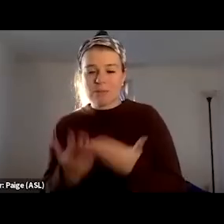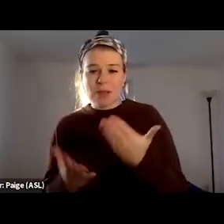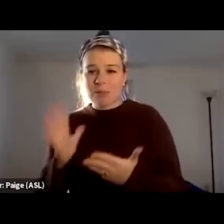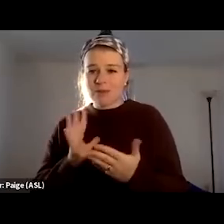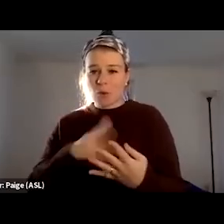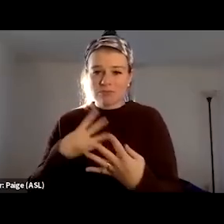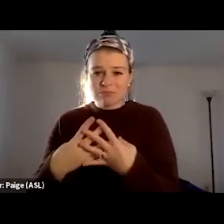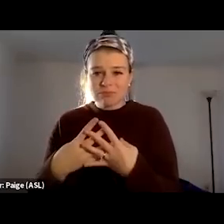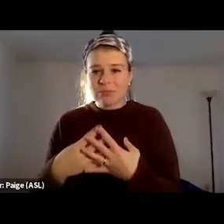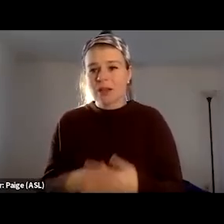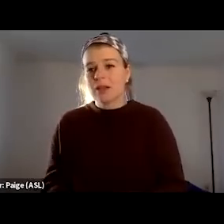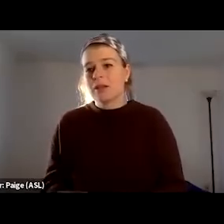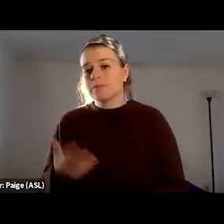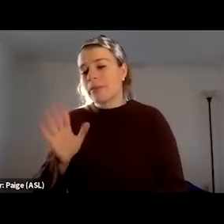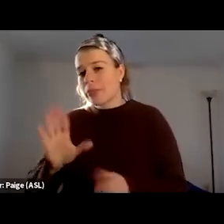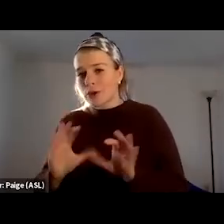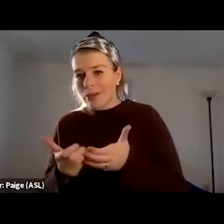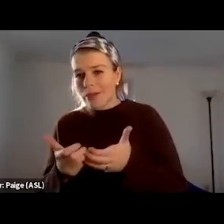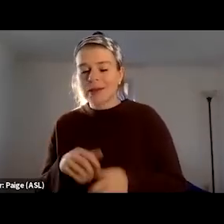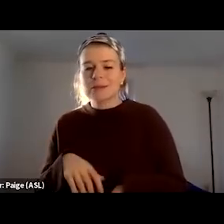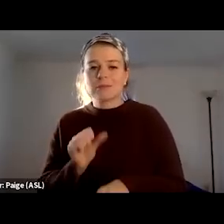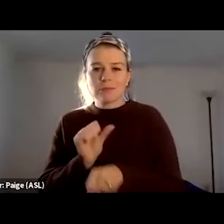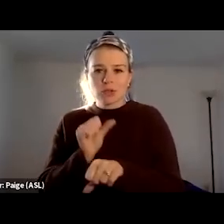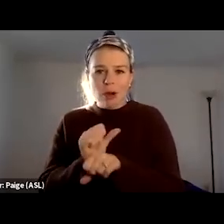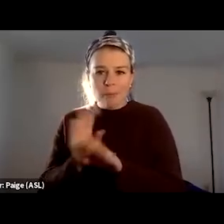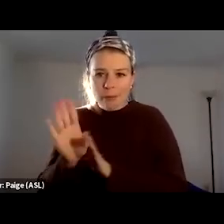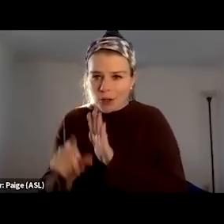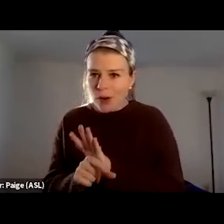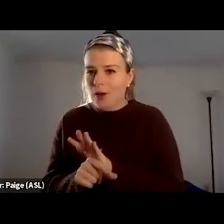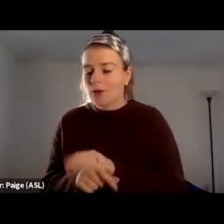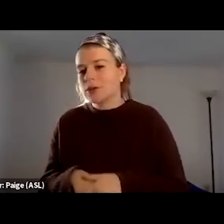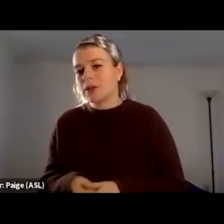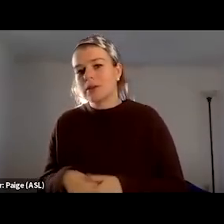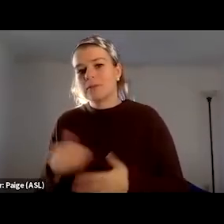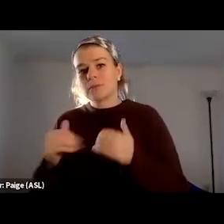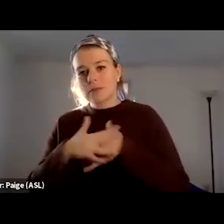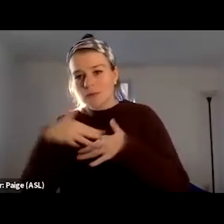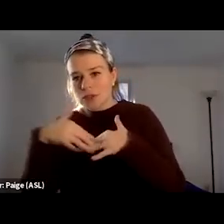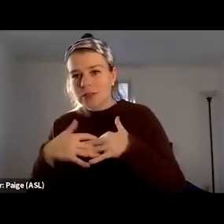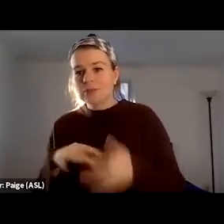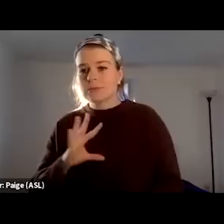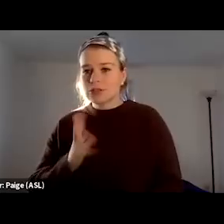su clase y antecedentes ocupacionales, dos eran aborígenes de las Primeras Naciones y transgénero,